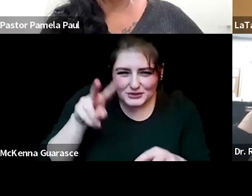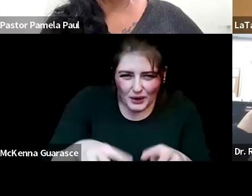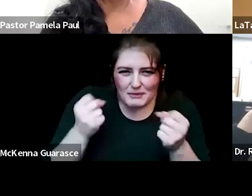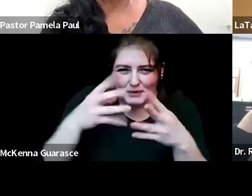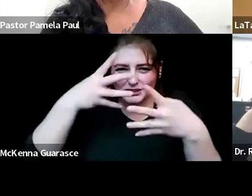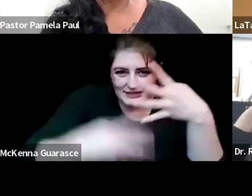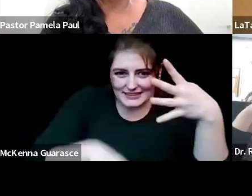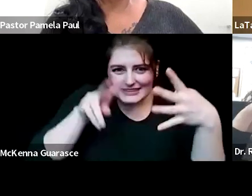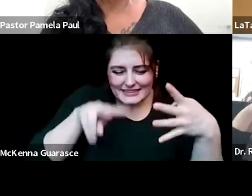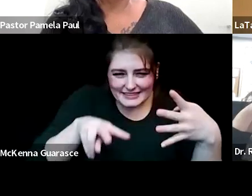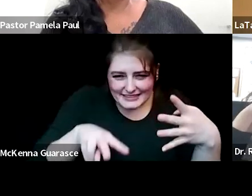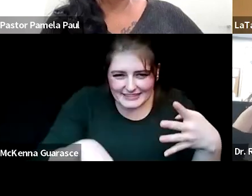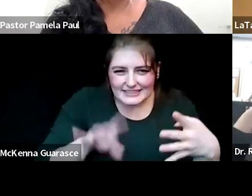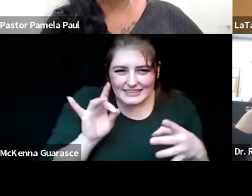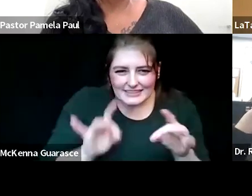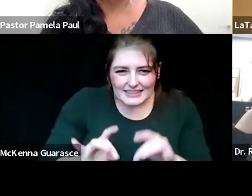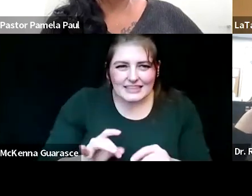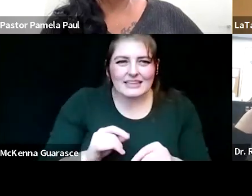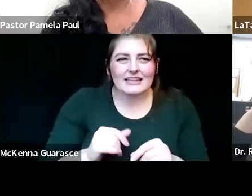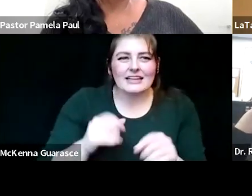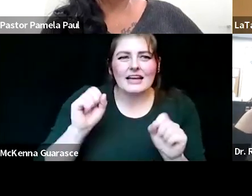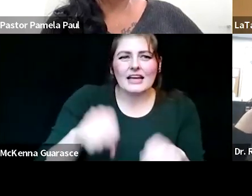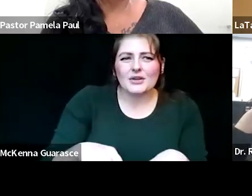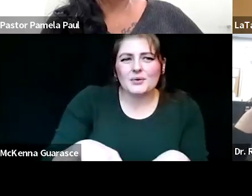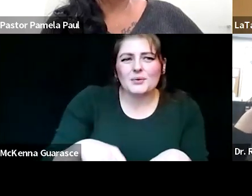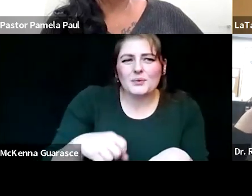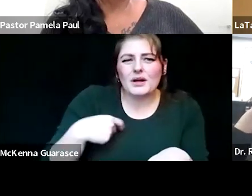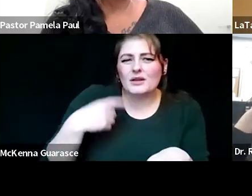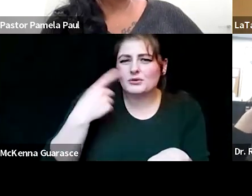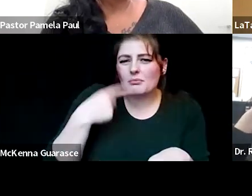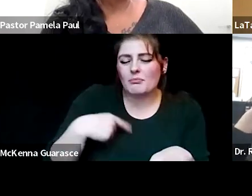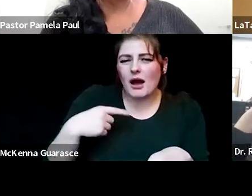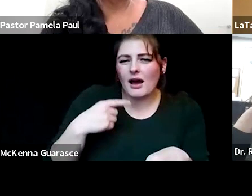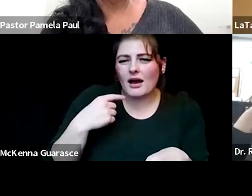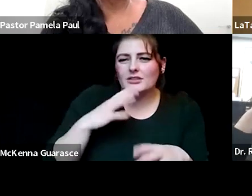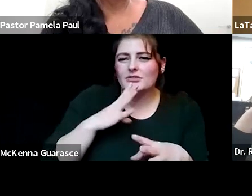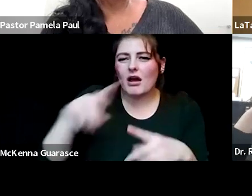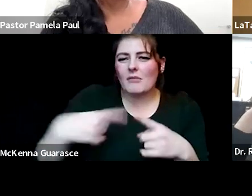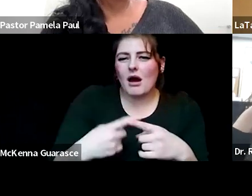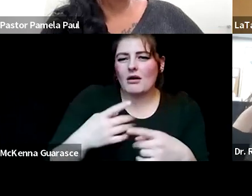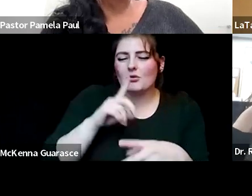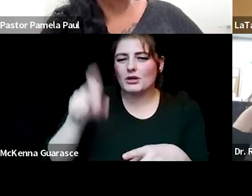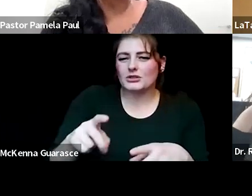Daje, puedes responderle a quien quiere saber cómo mantener el enfoque en quienes hayan vivido experiencias con el uso de drogas